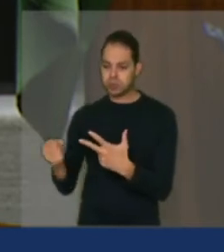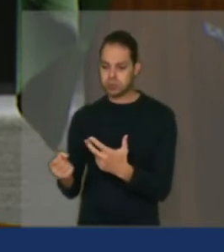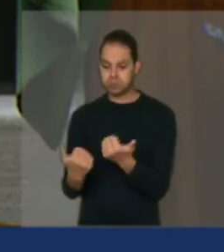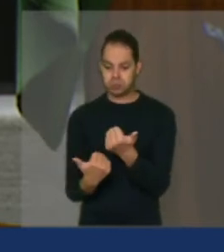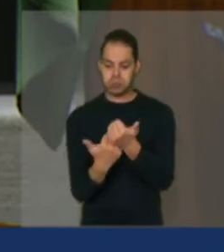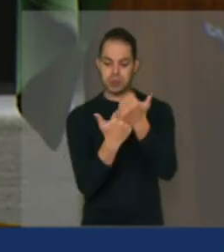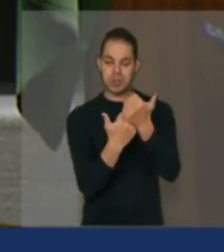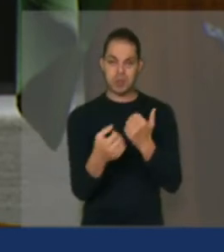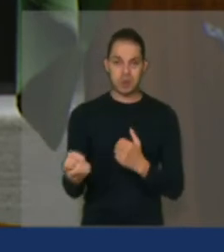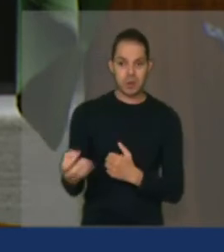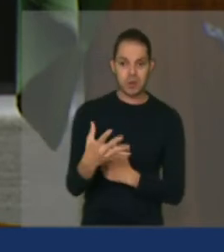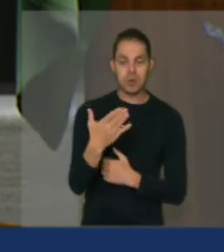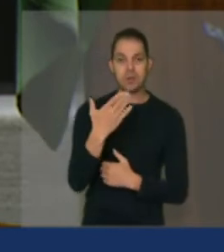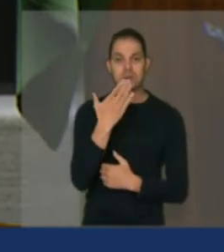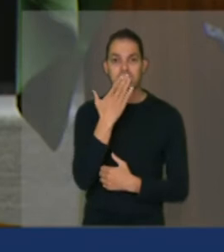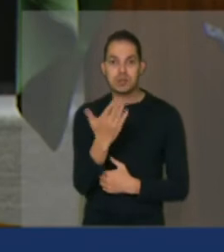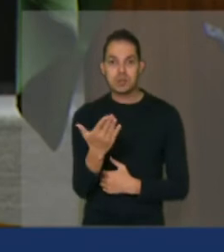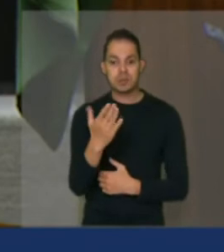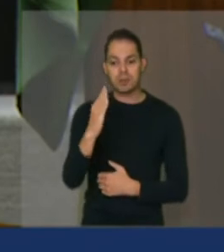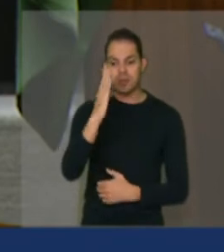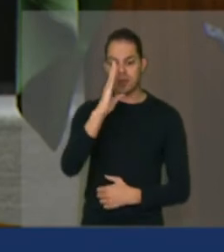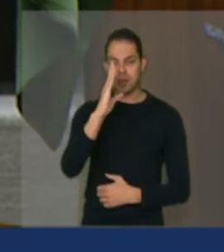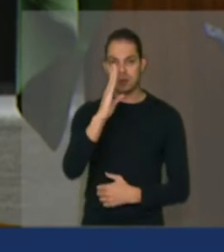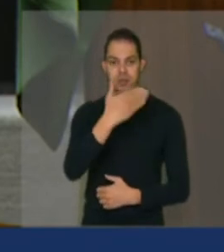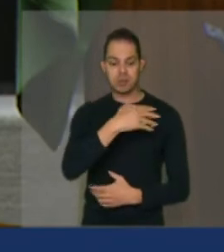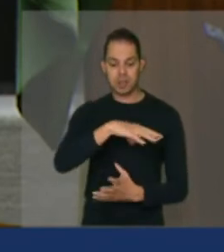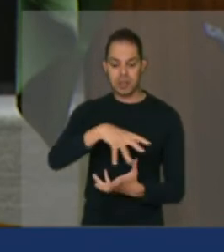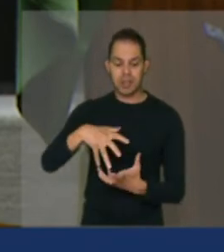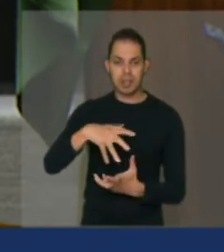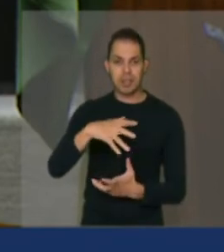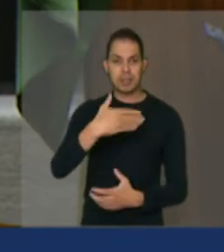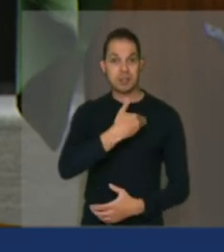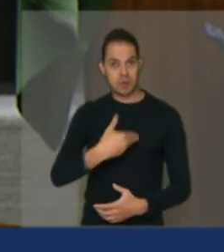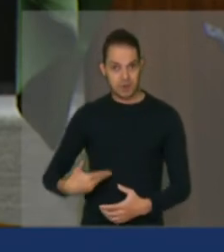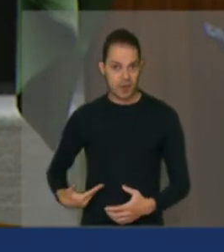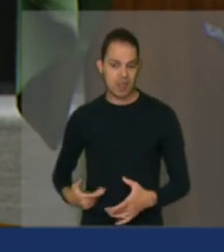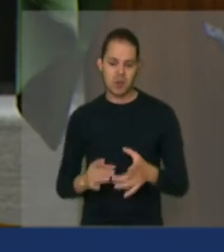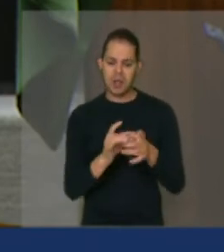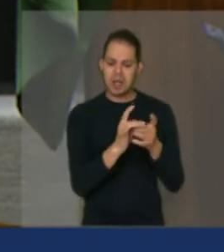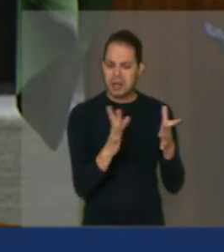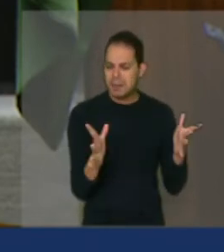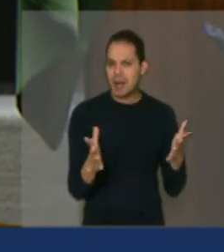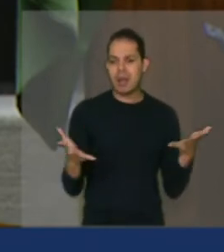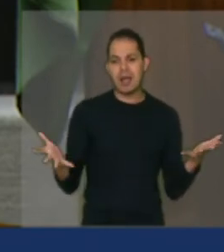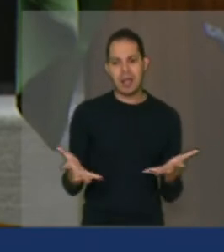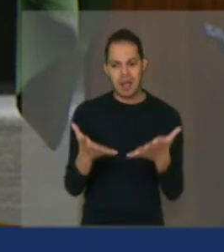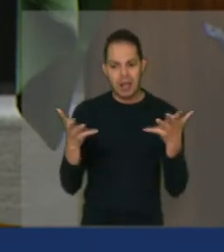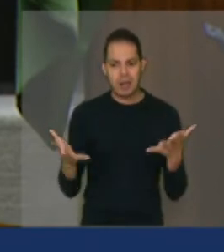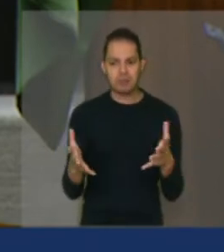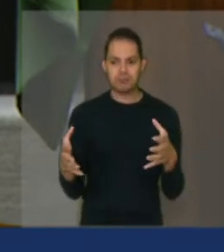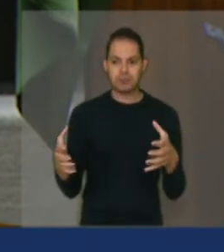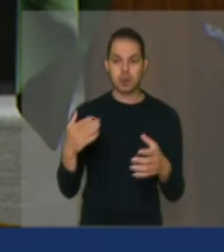ESTADO, MESMO ESTADO LIBERAL, QUE É O FOMENTO, QUE SÃO OS BANCOS PÚBLICOS QUE INCLUSIVE BANCOS PÚBLICOS FORAM CRIADOS AGORA RECENTEMENTE NO REINO